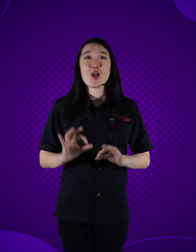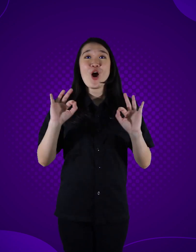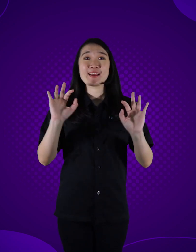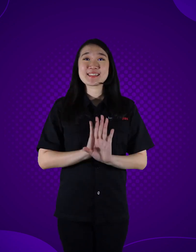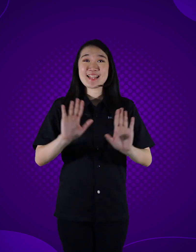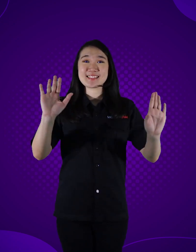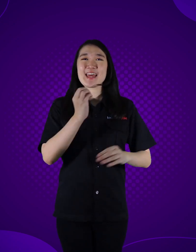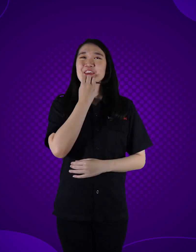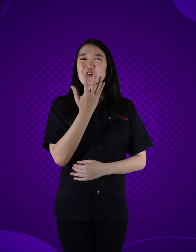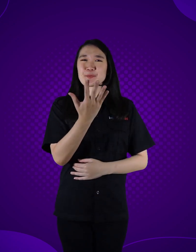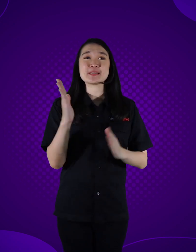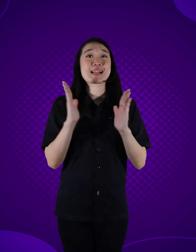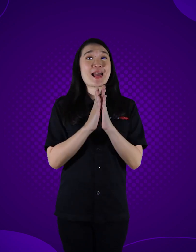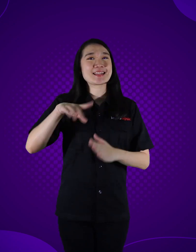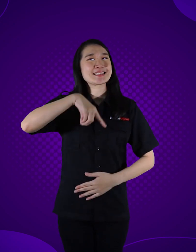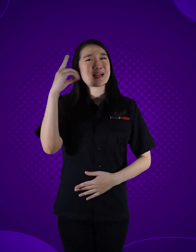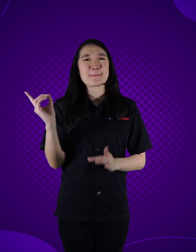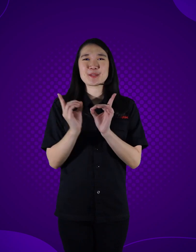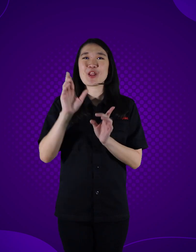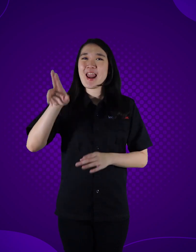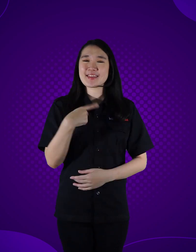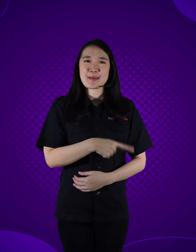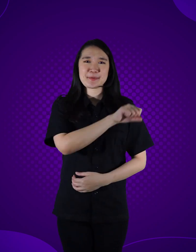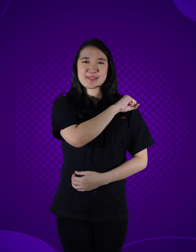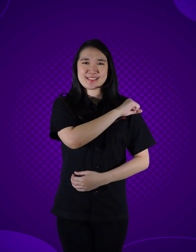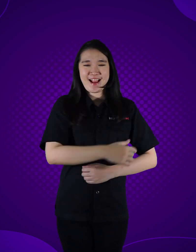Oke sekian informasi hari ini dan sampai ketemu lagi di KamiBijak.